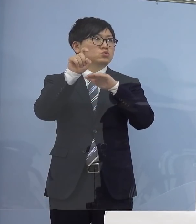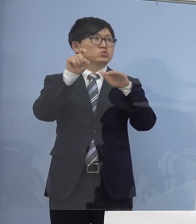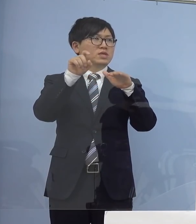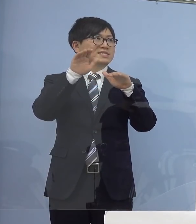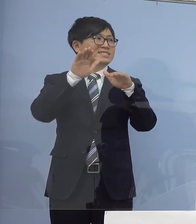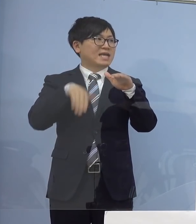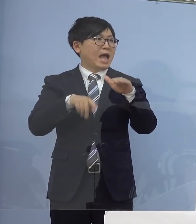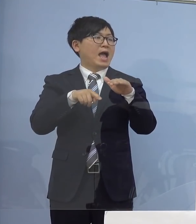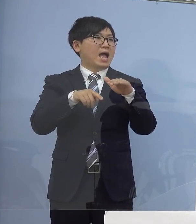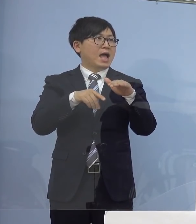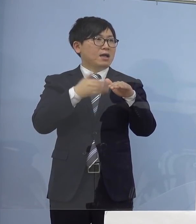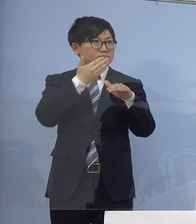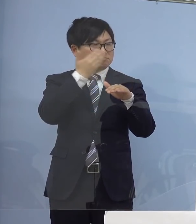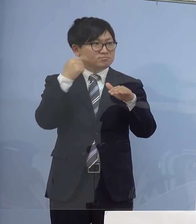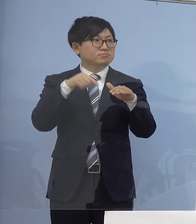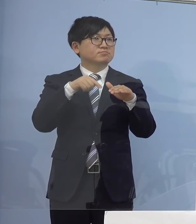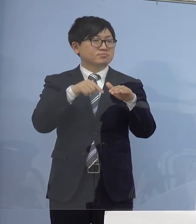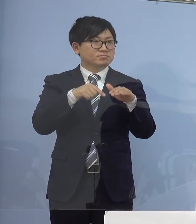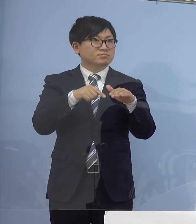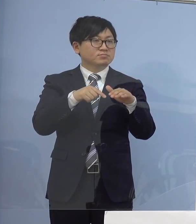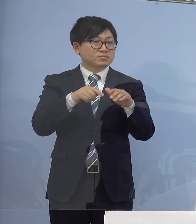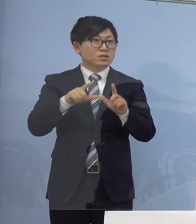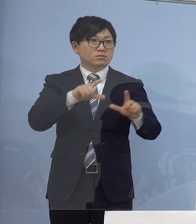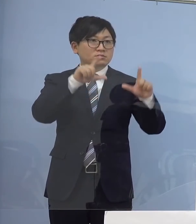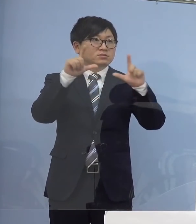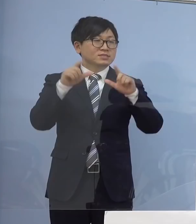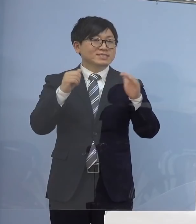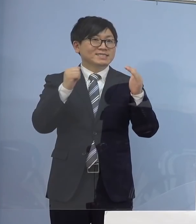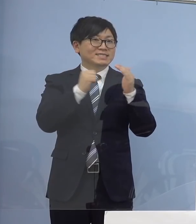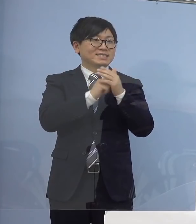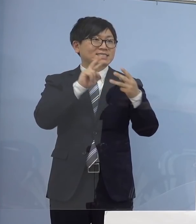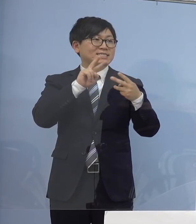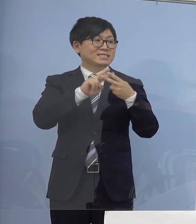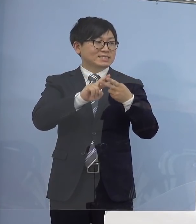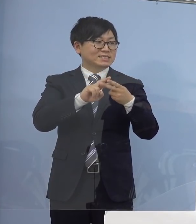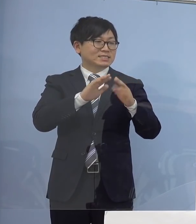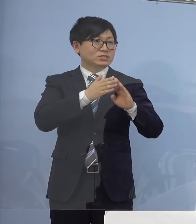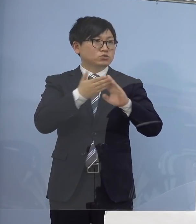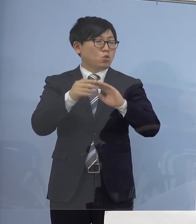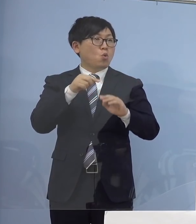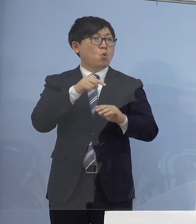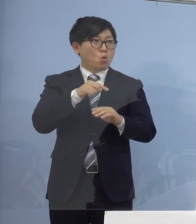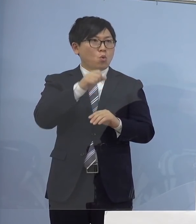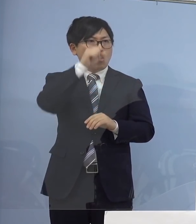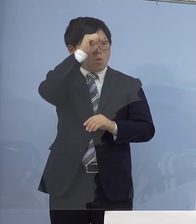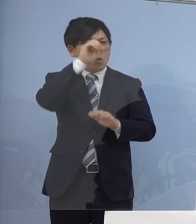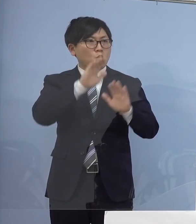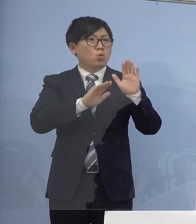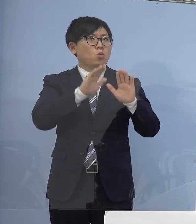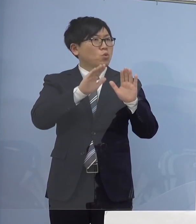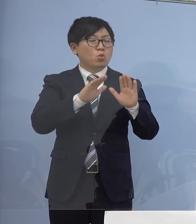居住地が石井町で 症状の程度は無症状となっております